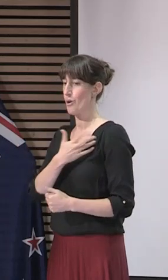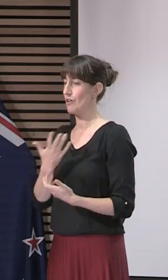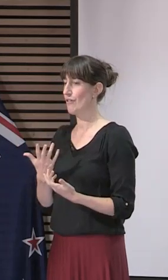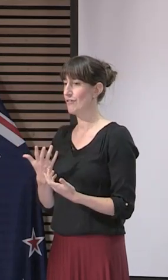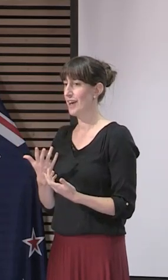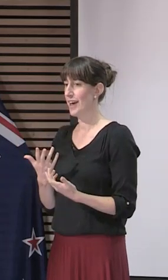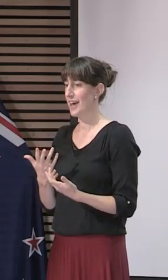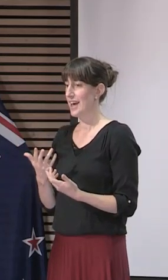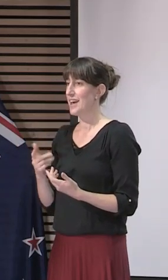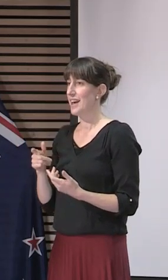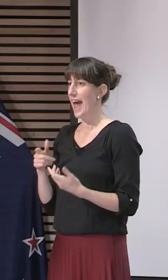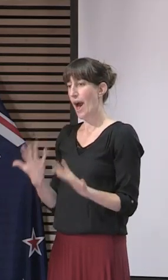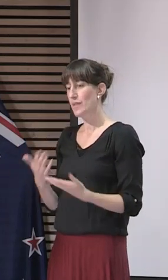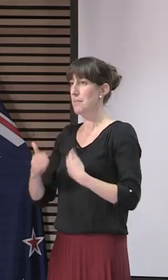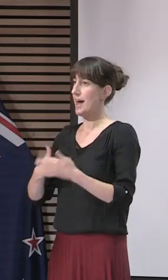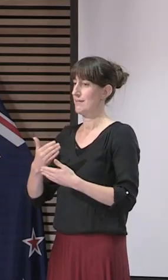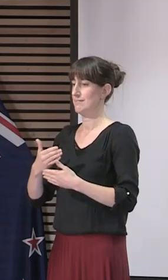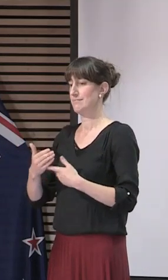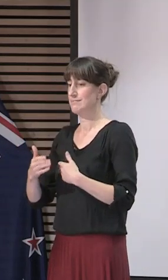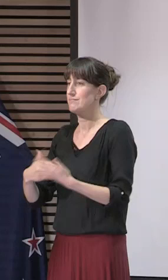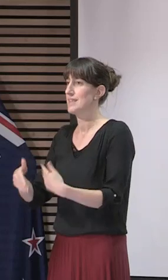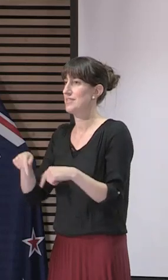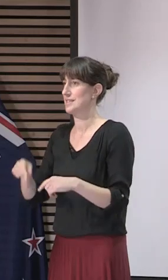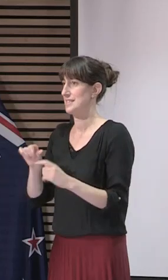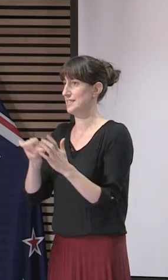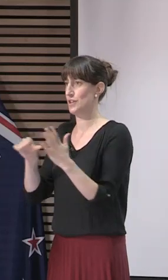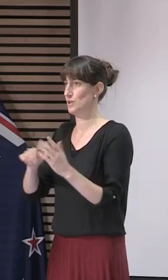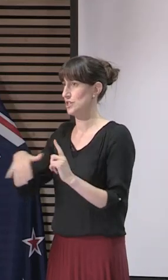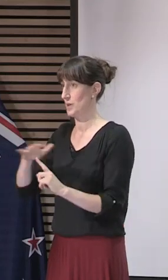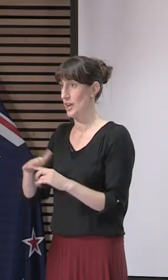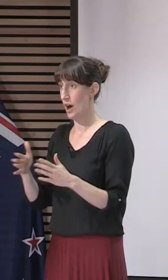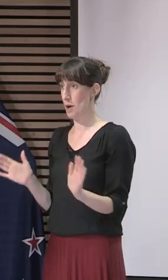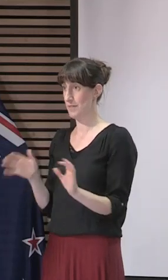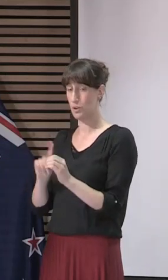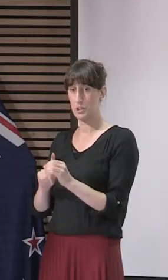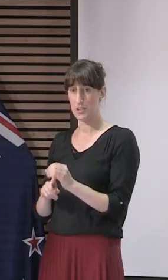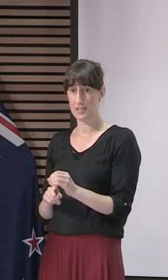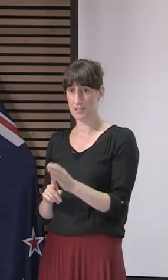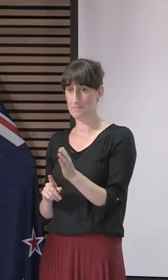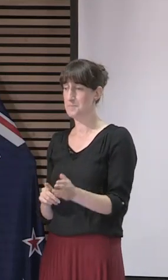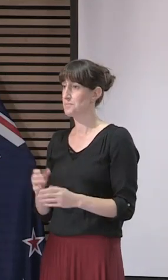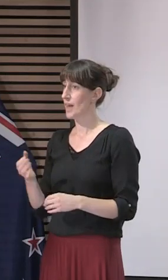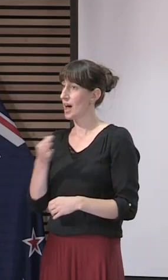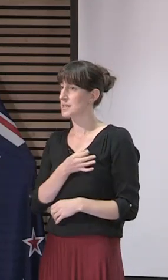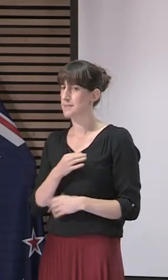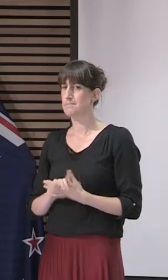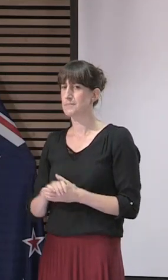hiahia au ki te korero pai mo nga hunga katoa e whakapau kaha ana ki te mahi hou, kia ora tonu o raatau kaihoko, engari kia hoki ano kia hoki ki a ratau kaimahi te mahi. He mea whakamere kia tirohia. Kei te